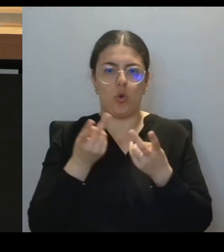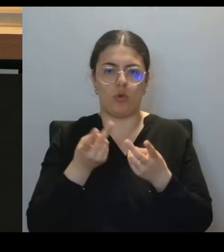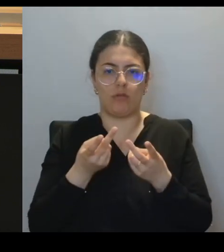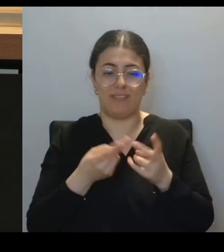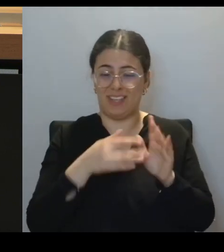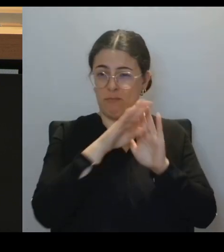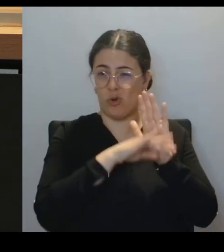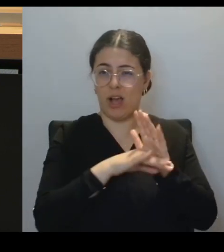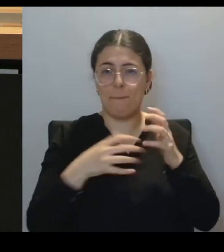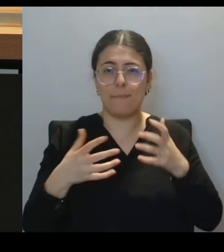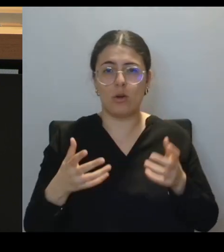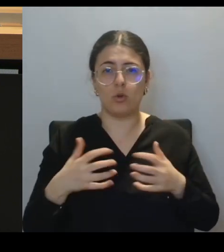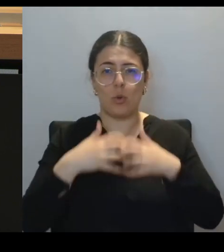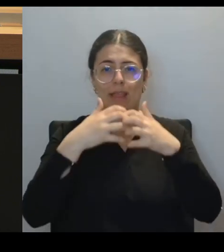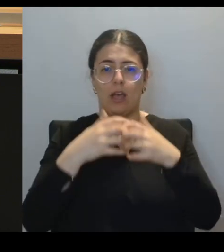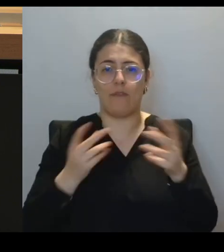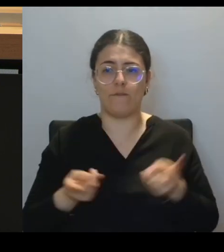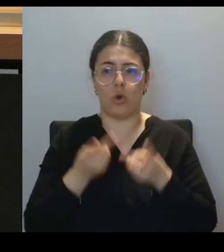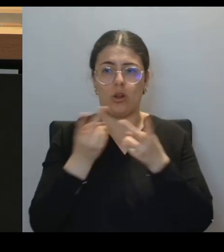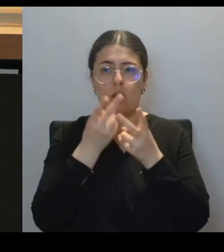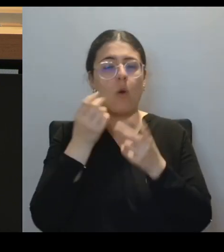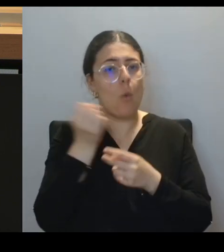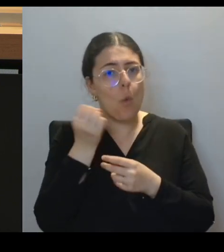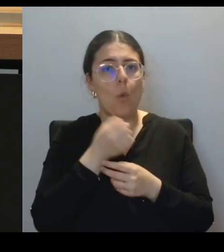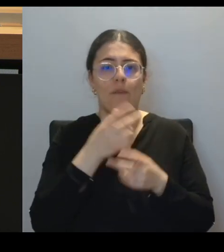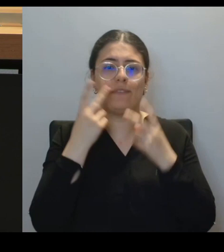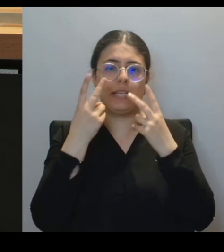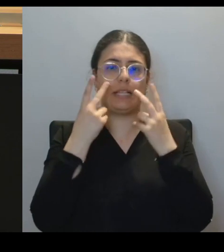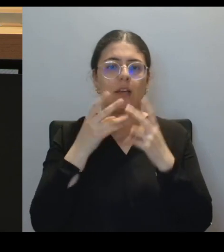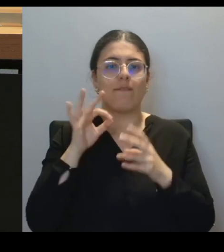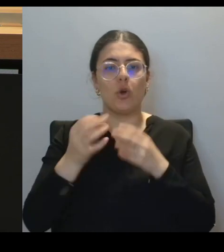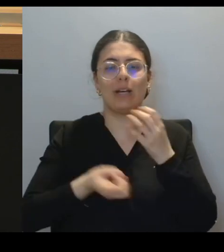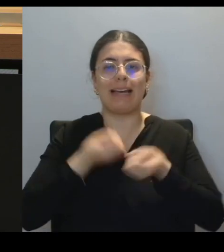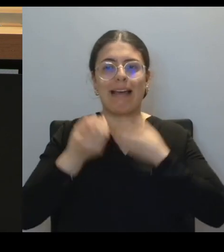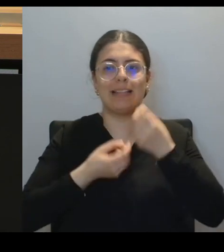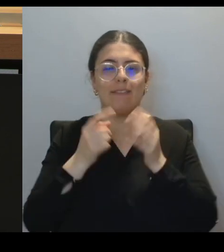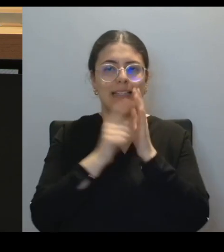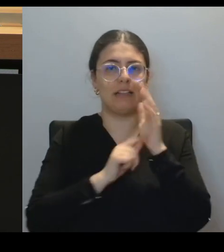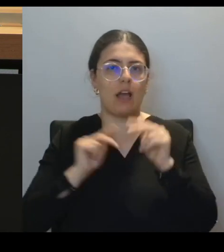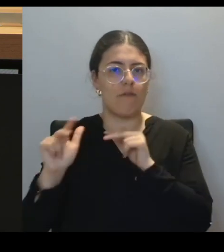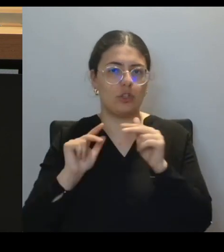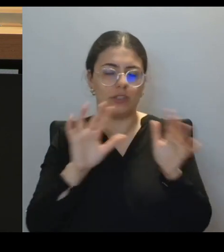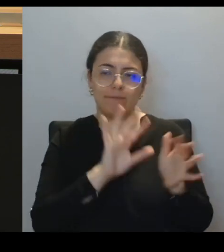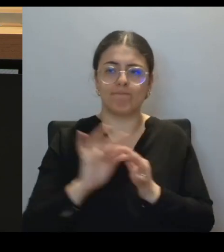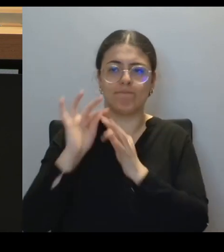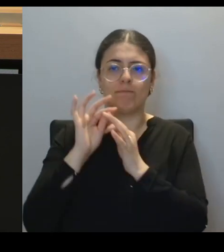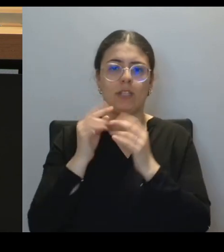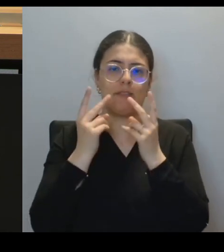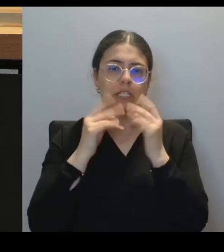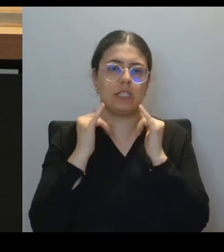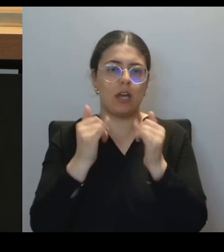für die Kreativ und Digitalwirtschaft. In diesem Programm wird seit Jahresbeginn überhaupt nichts mehr bewilligt, überhaupt keine Förderung finden statt.